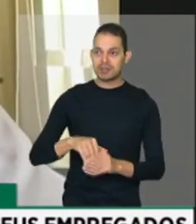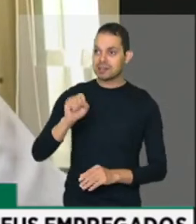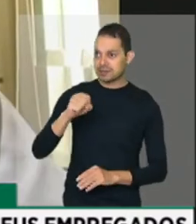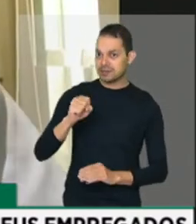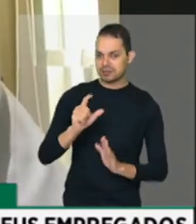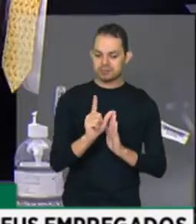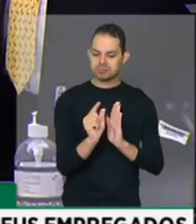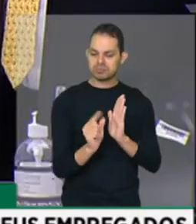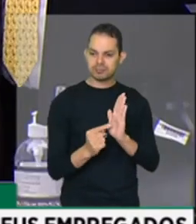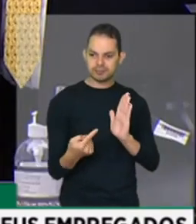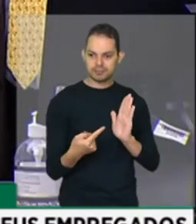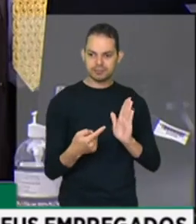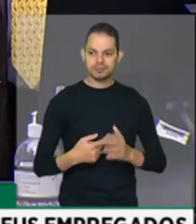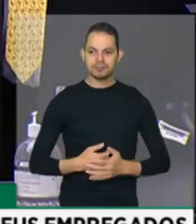ISSO, O PCDOB É SIM AO